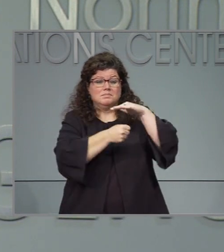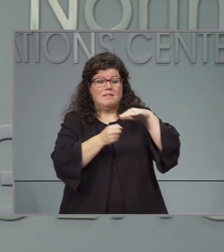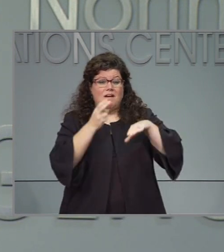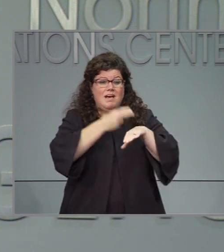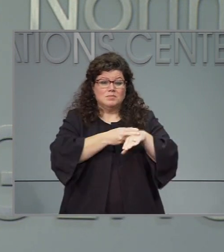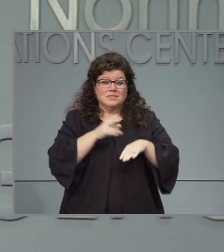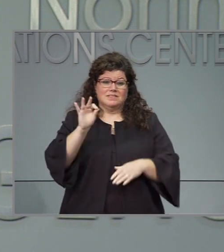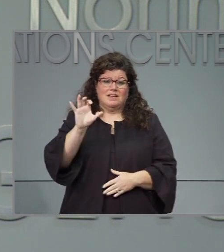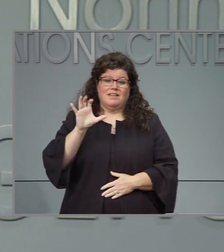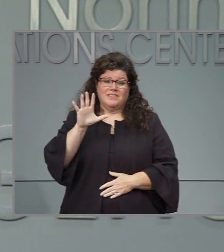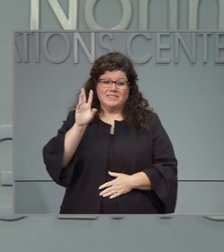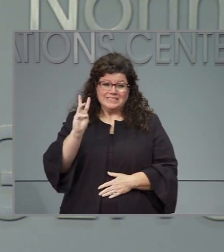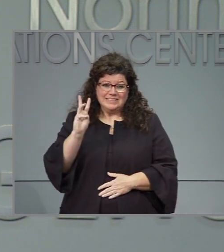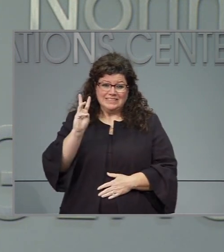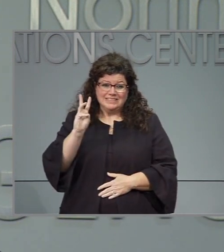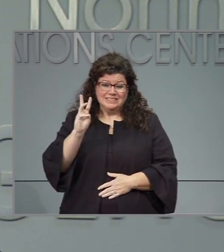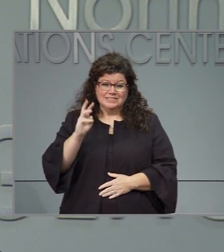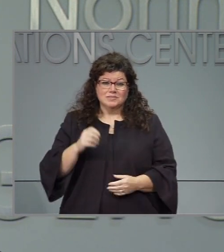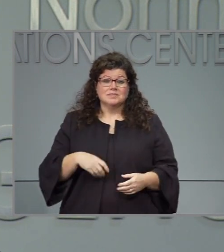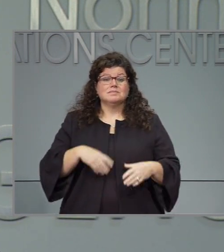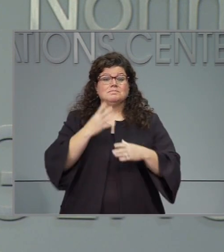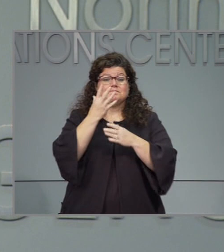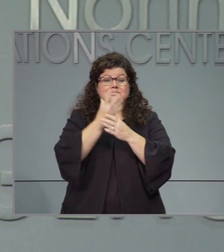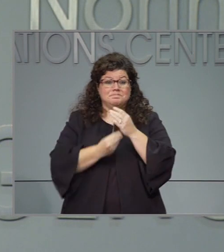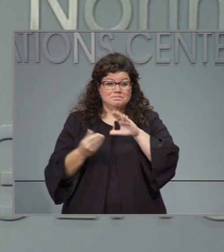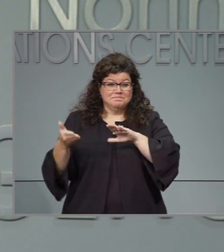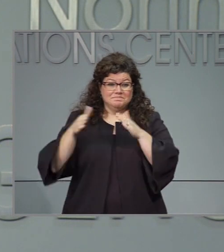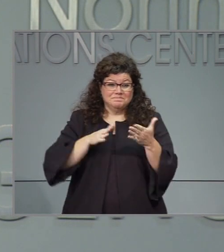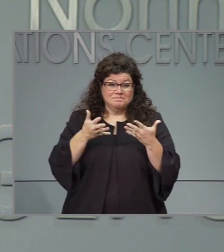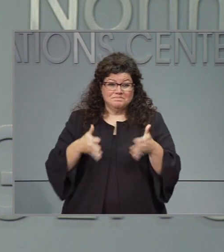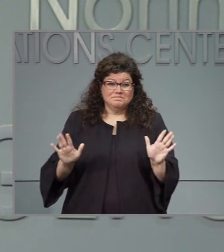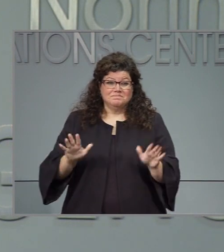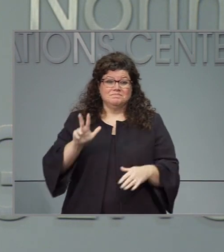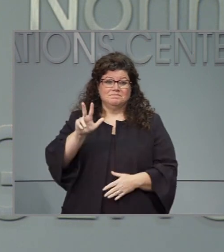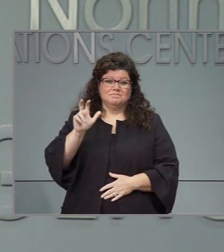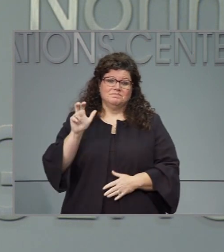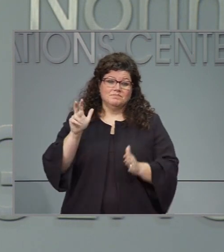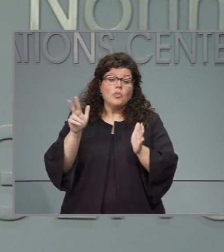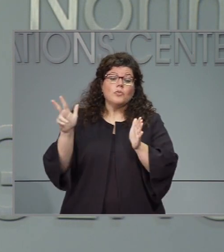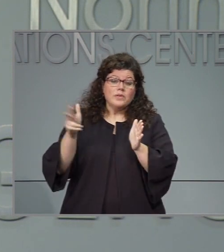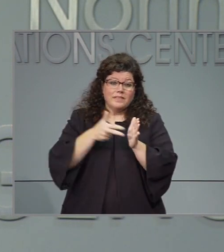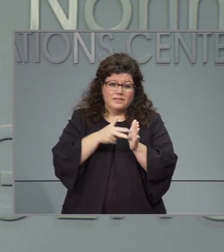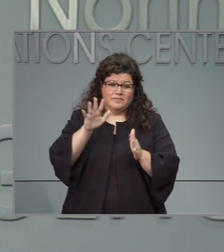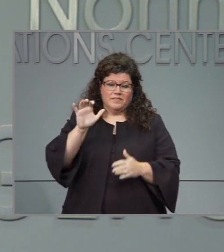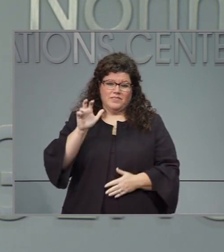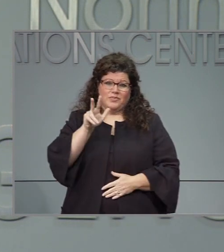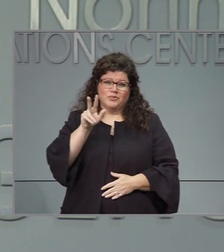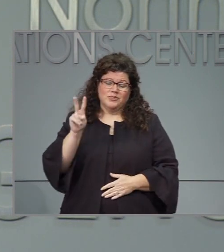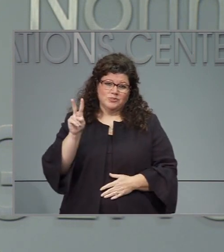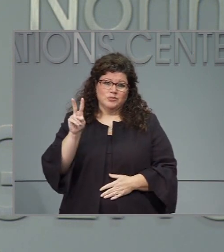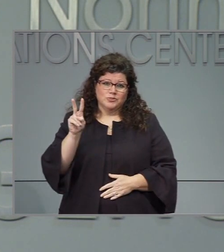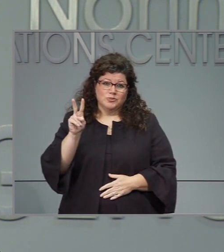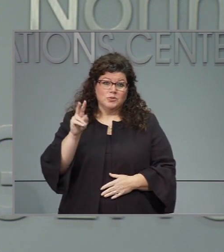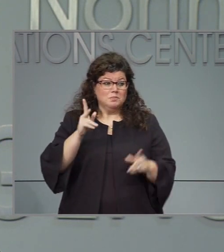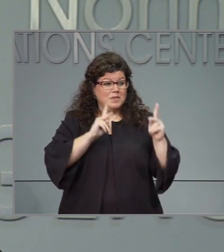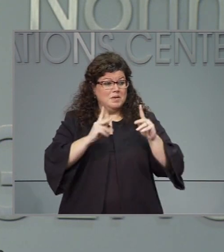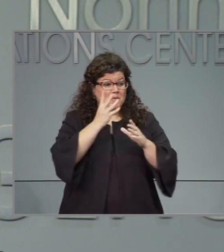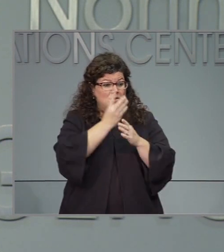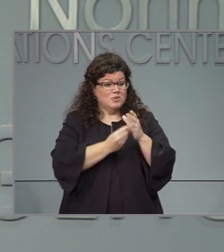ocurrido tres mil quinientas treinta y dos defunciones, como siempre tenemos presentes a aquellos que están de luto